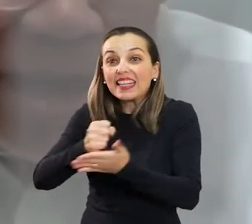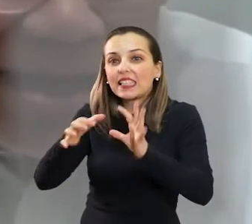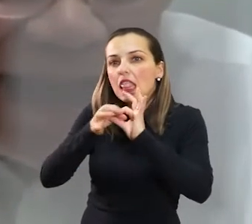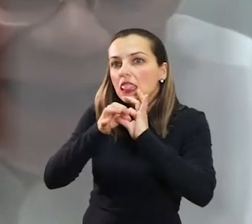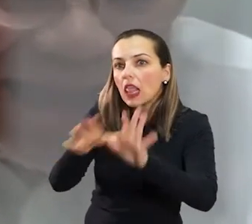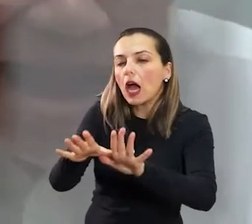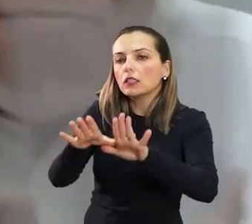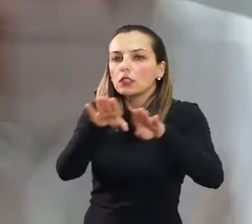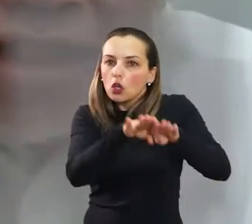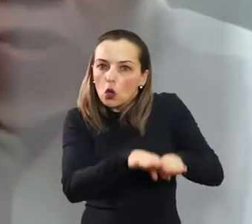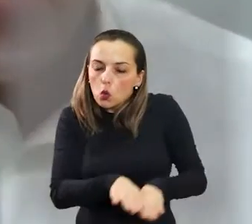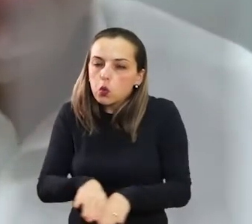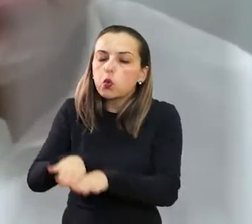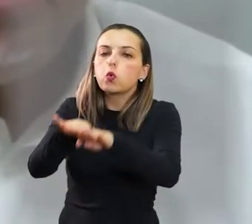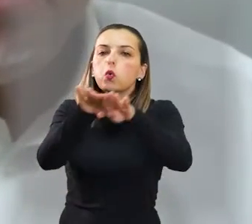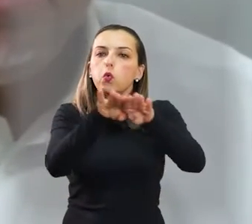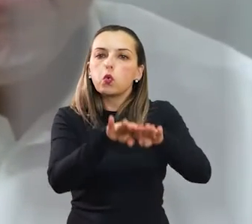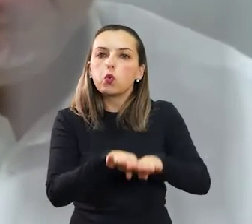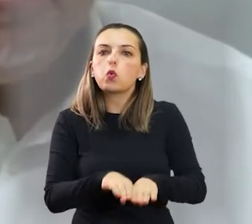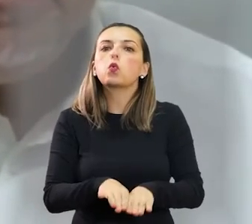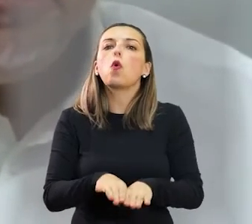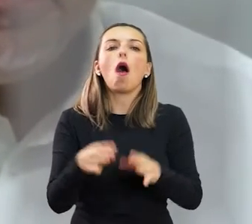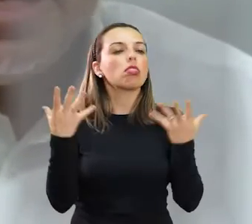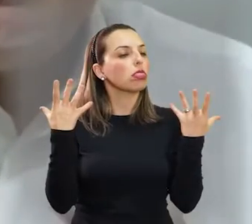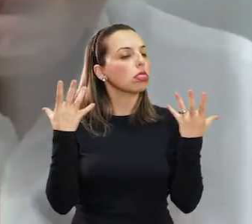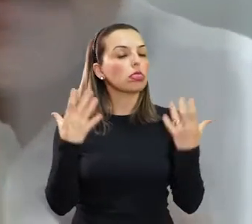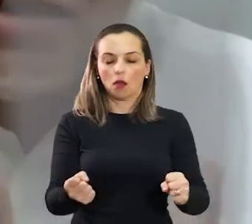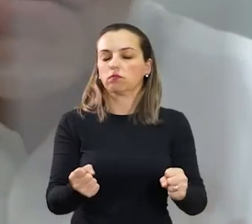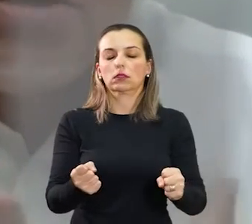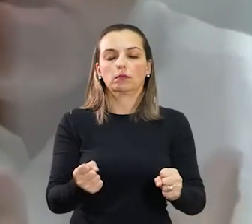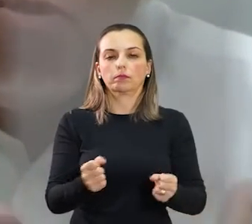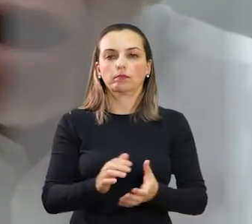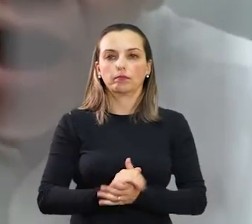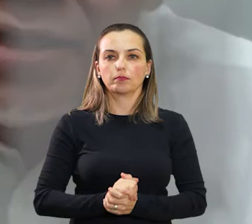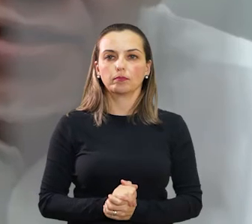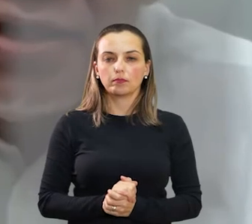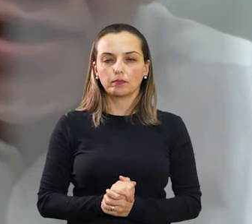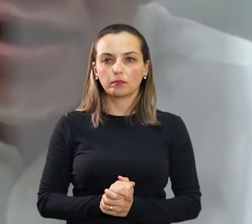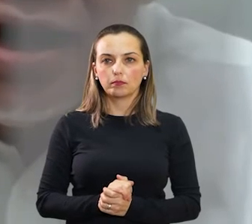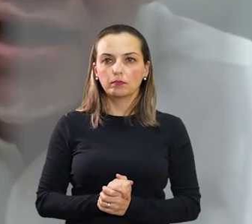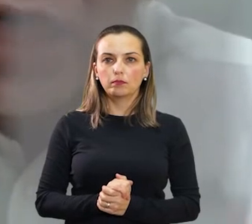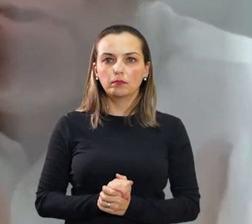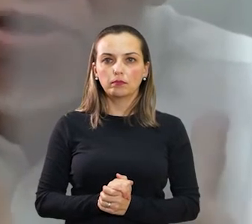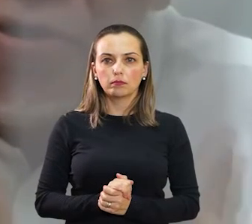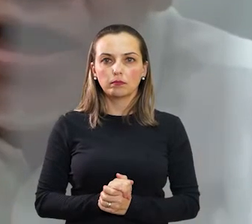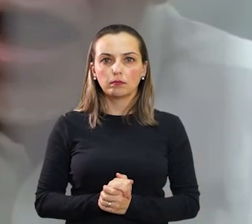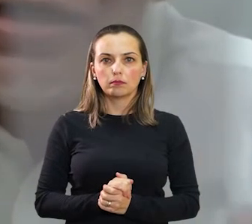a quem tem medo das iniciativas populares e das possibilidades